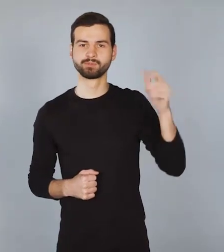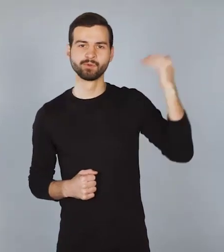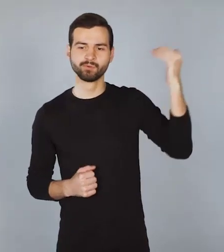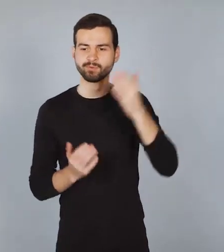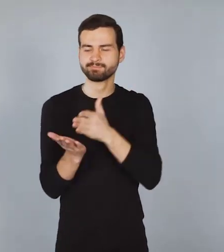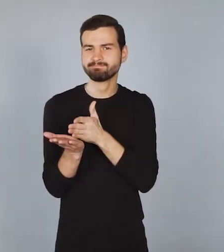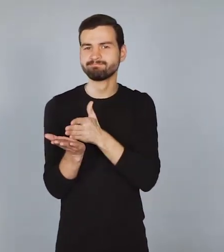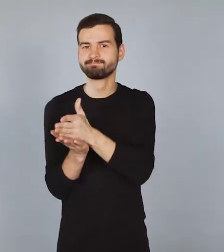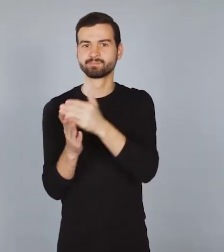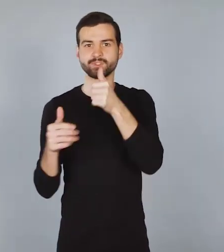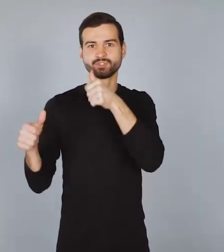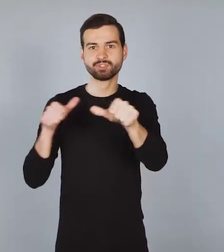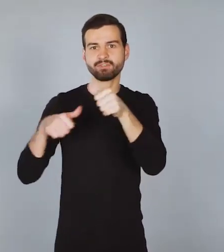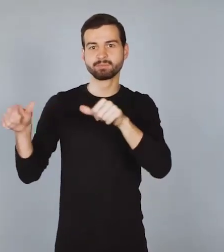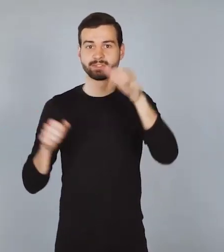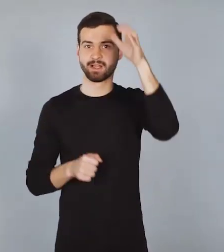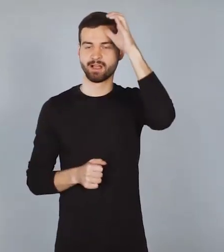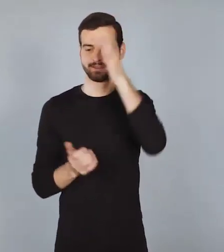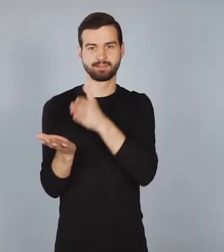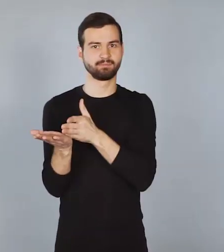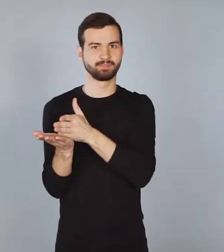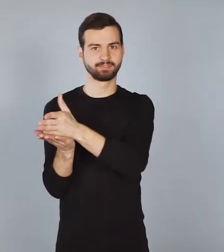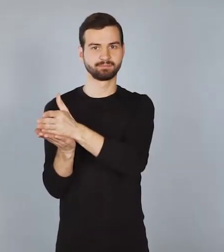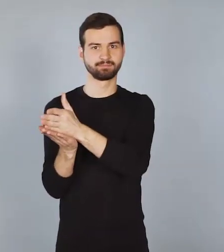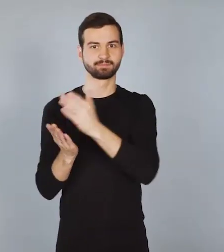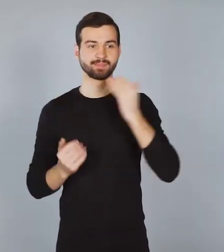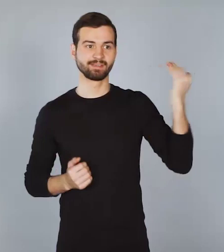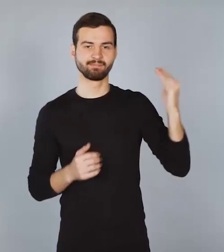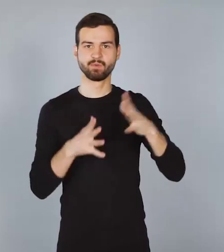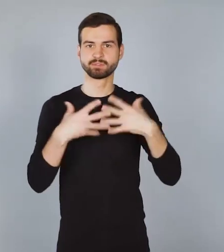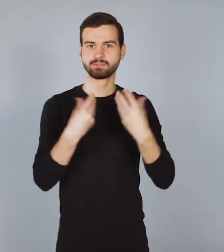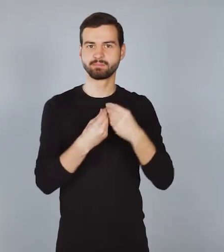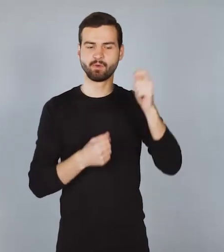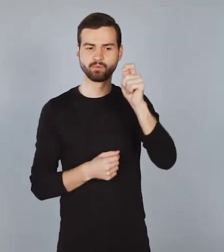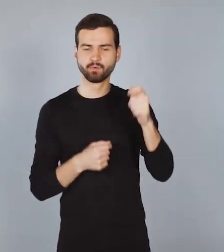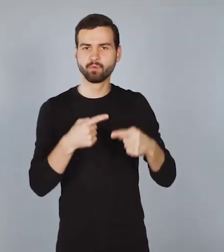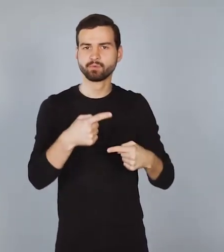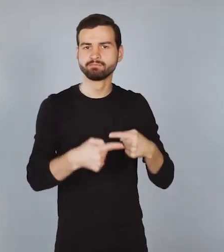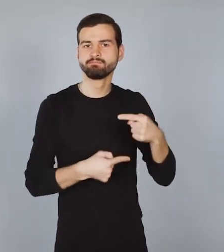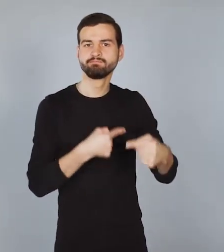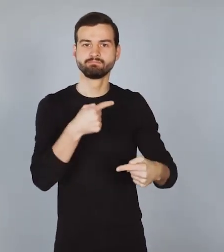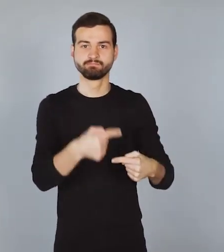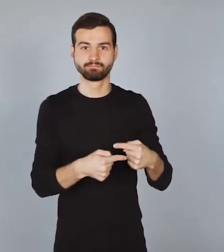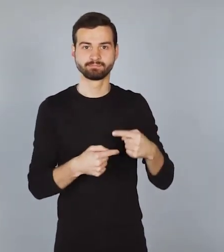представитель академической школы в живописи. Он родился в художественной семье.